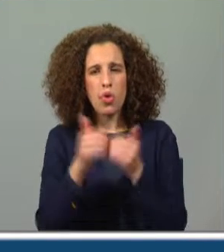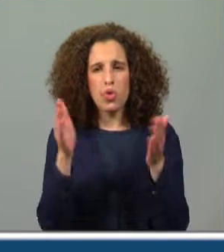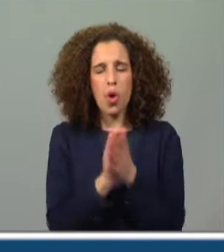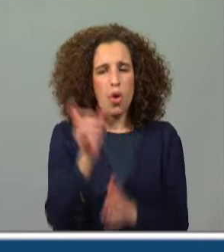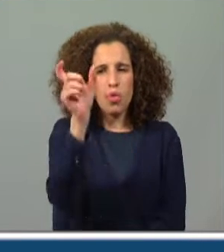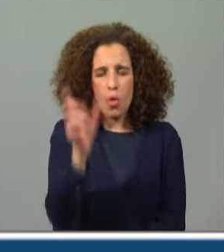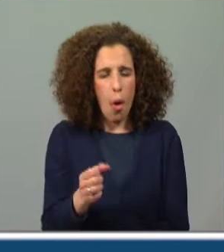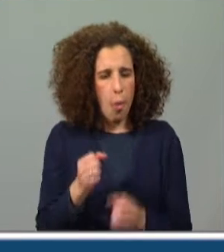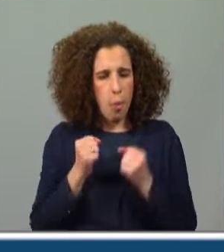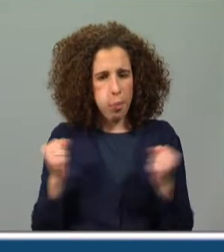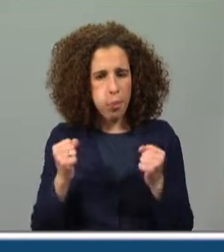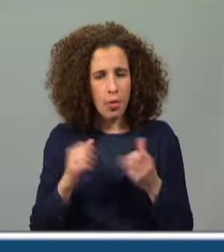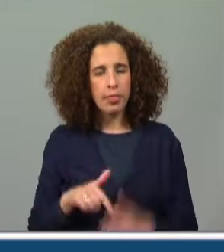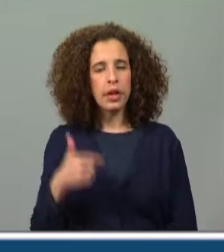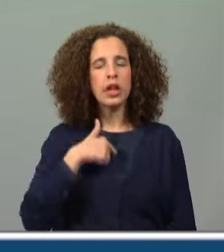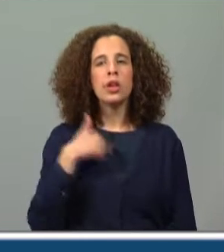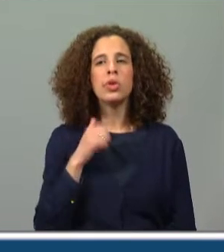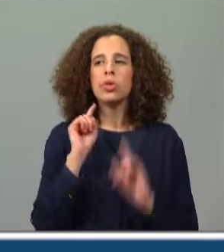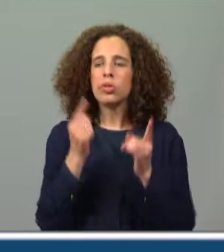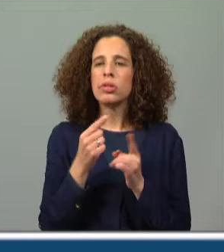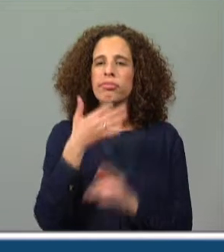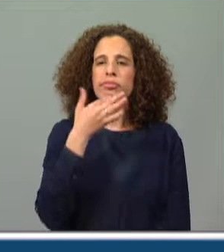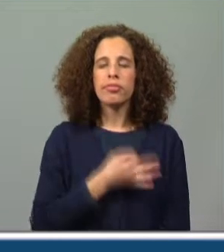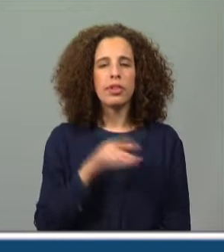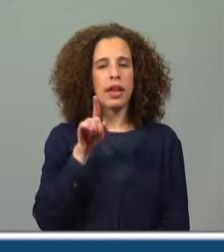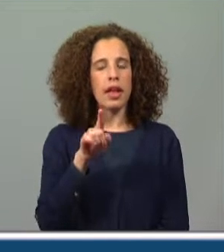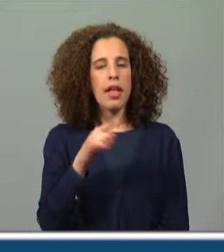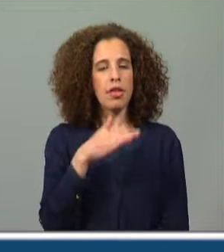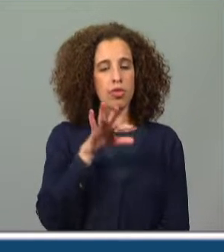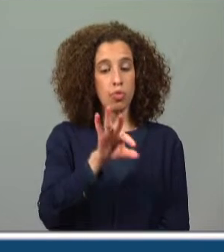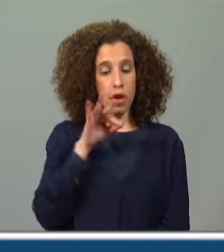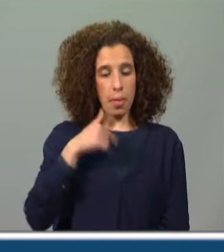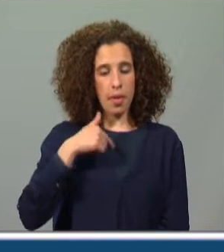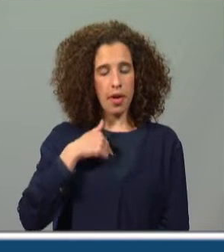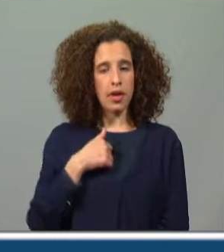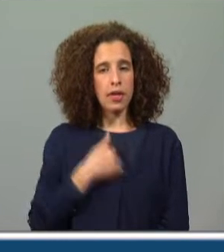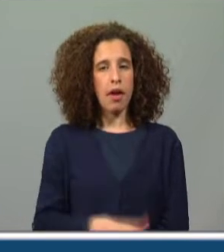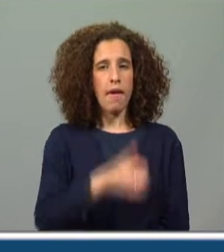grosso eu já começaram a adivinhar que ela me escolhera para eu sofrer às vezes 厚我已經開始猜到了她選擇我讓我有時受苦